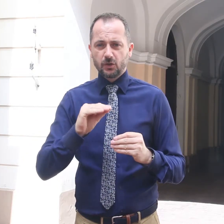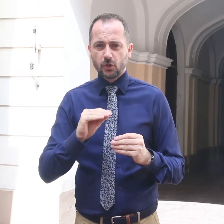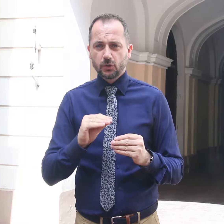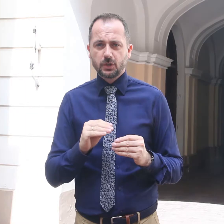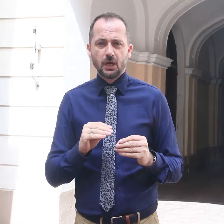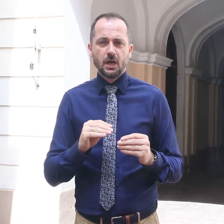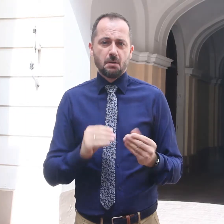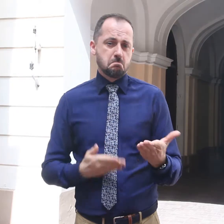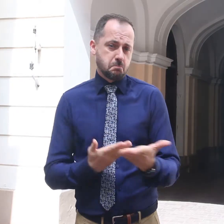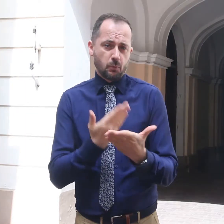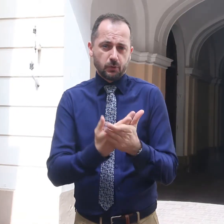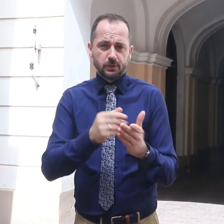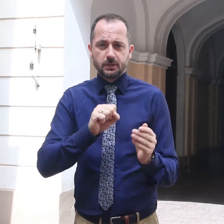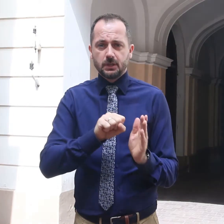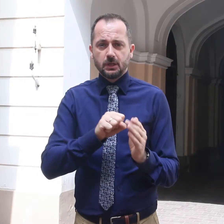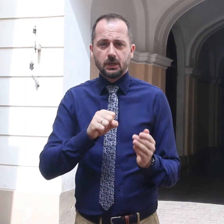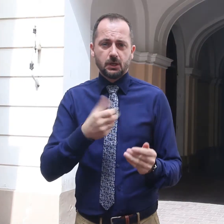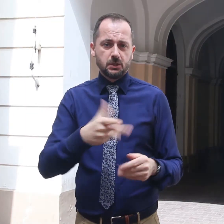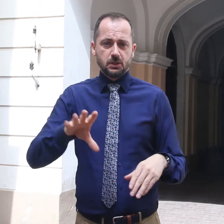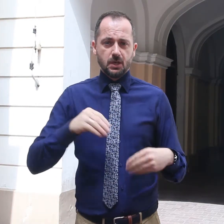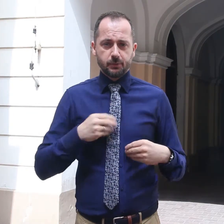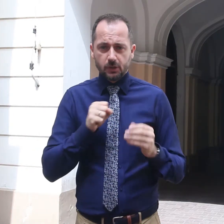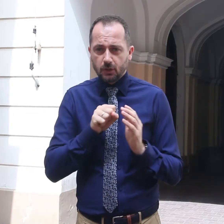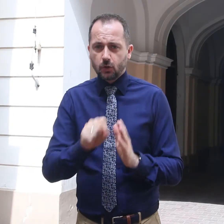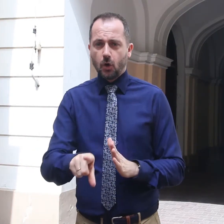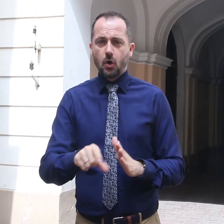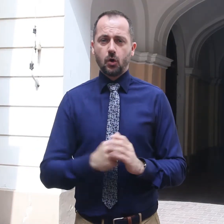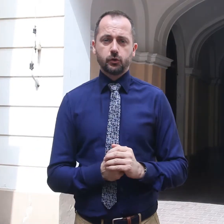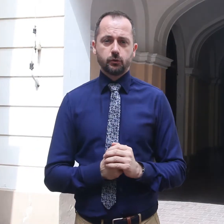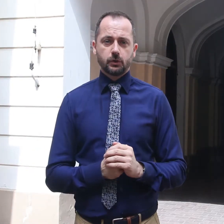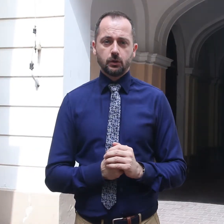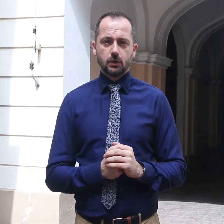większość propozycji zostało odrzuconych,